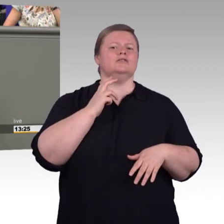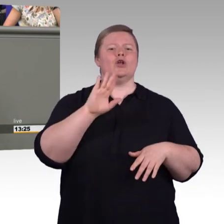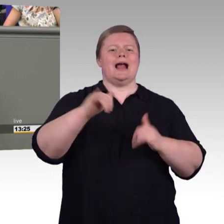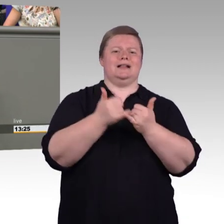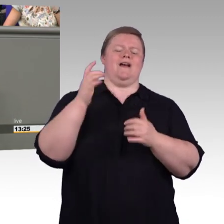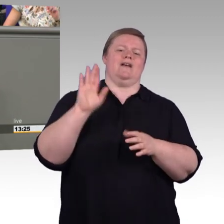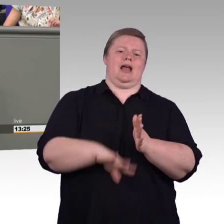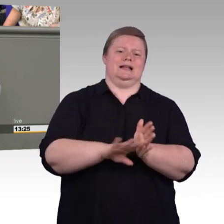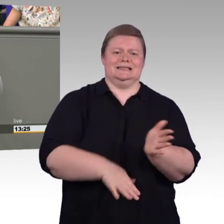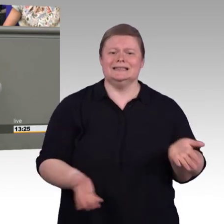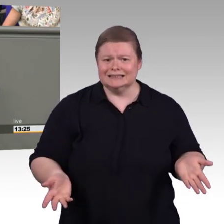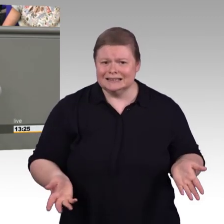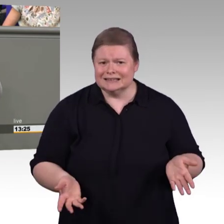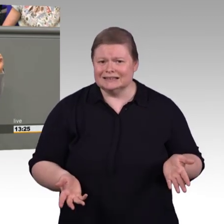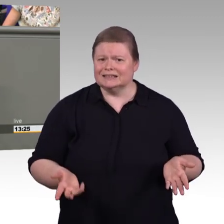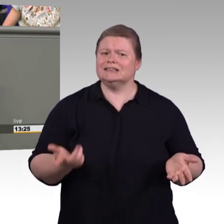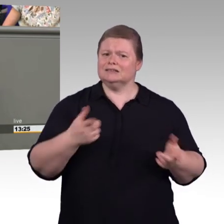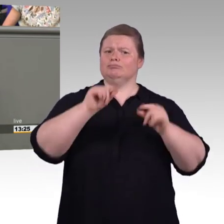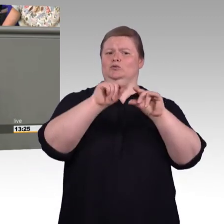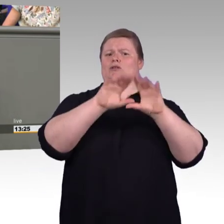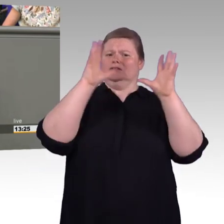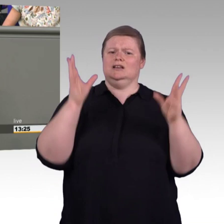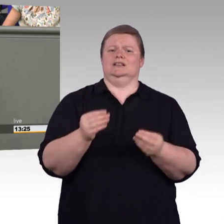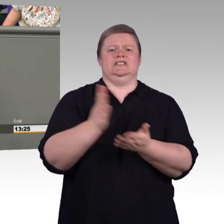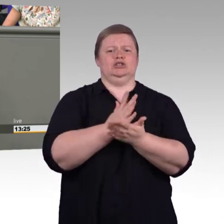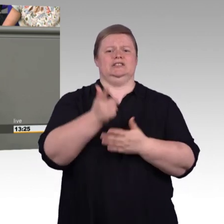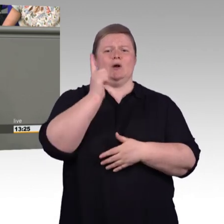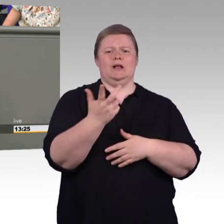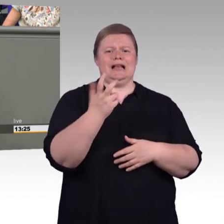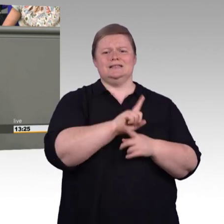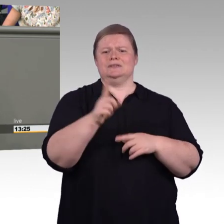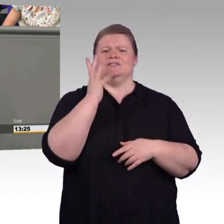Fragen wir uns also: Nimmt die Zahl dieser Opfer in Anführungszeichen ab,